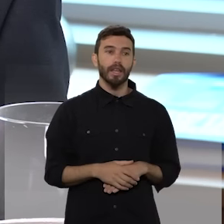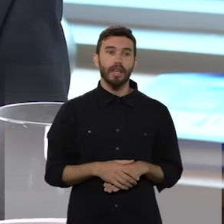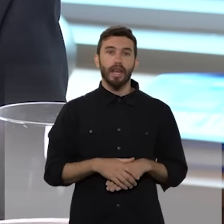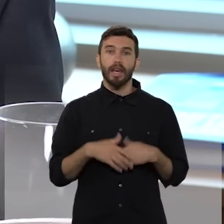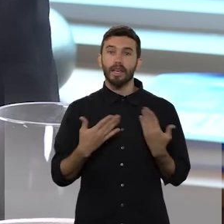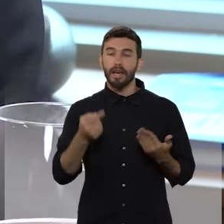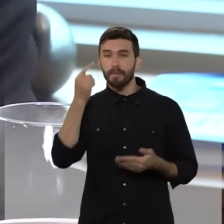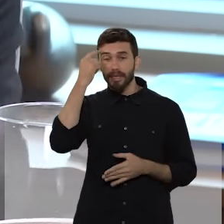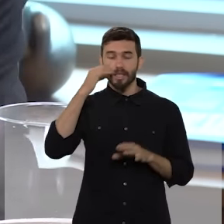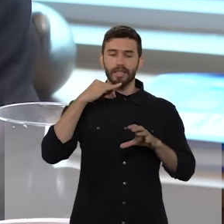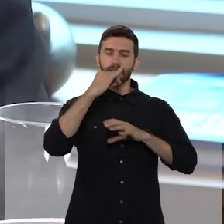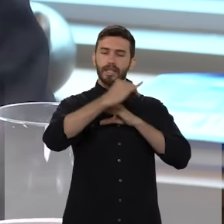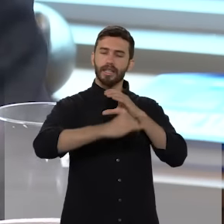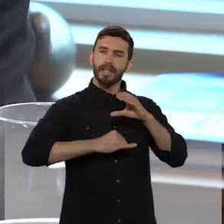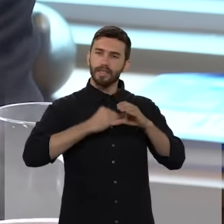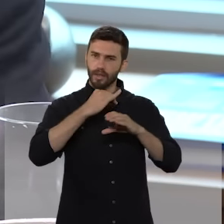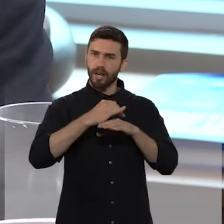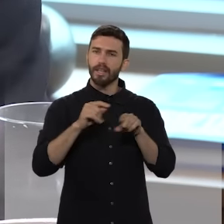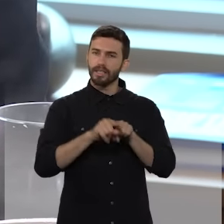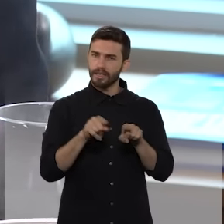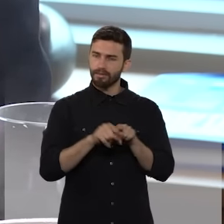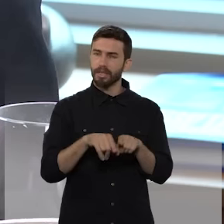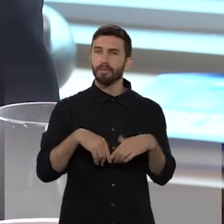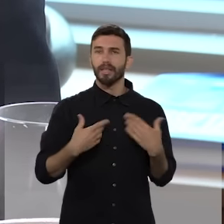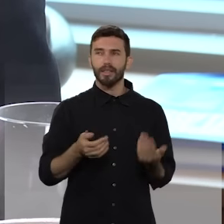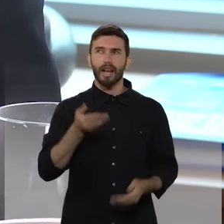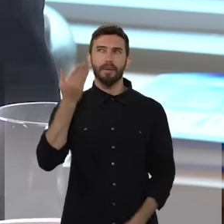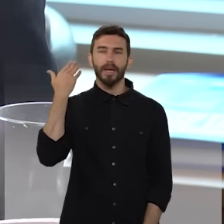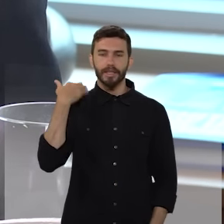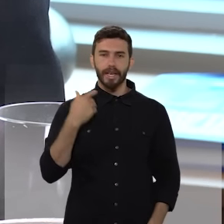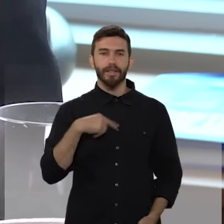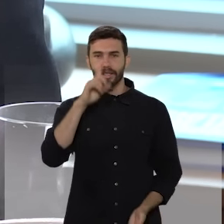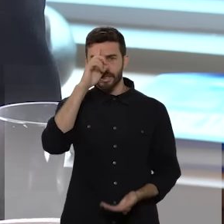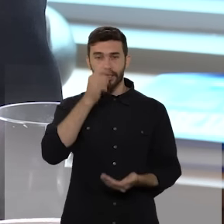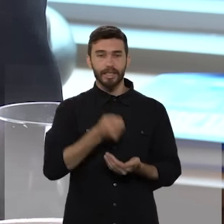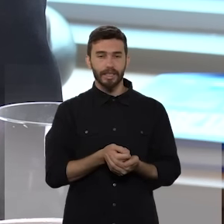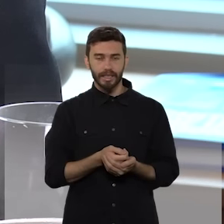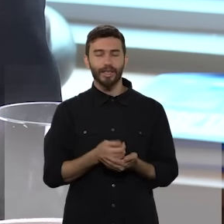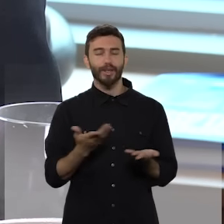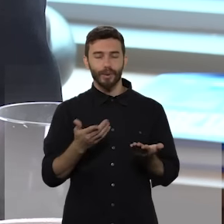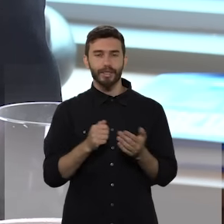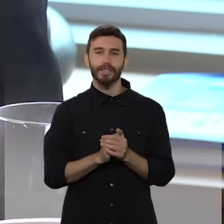essa decisão da Alubar também, lá atrás num passado recente, de ir para fora.